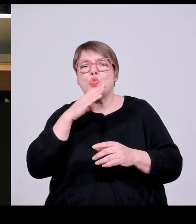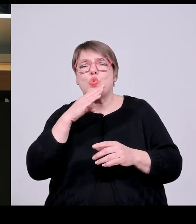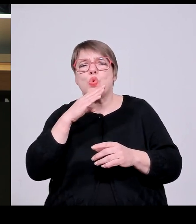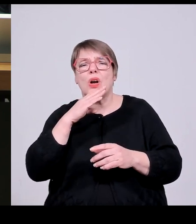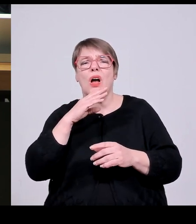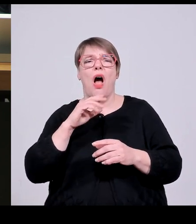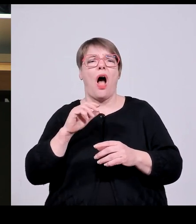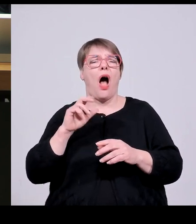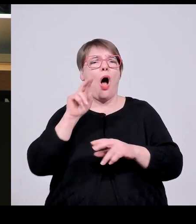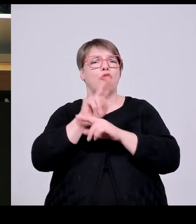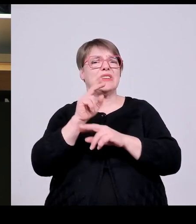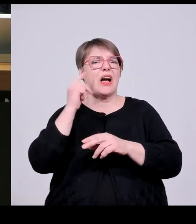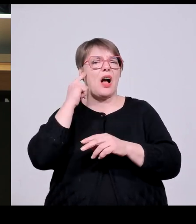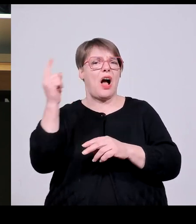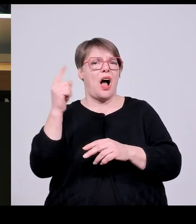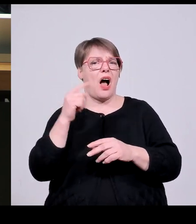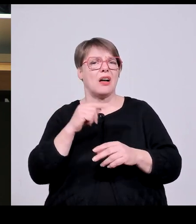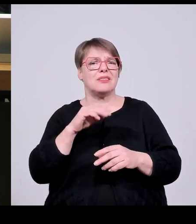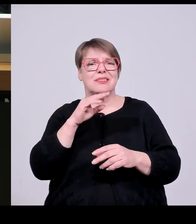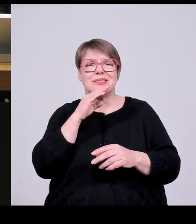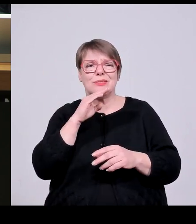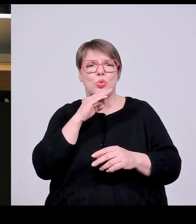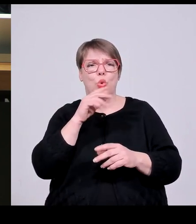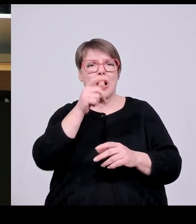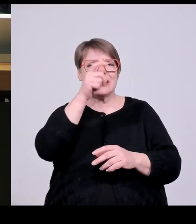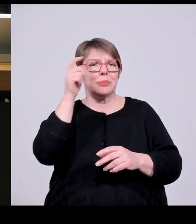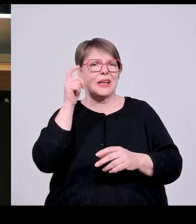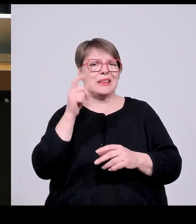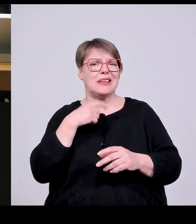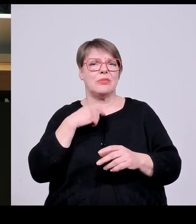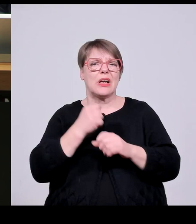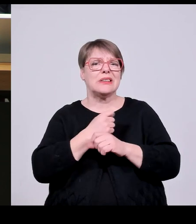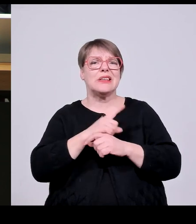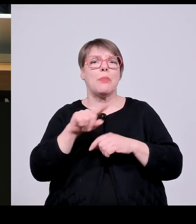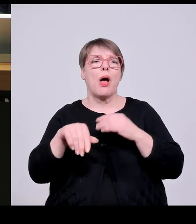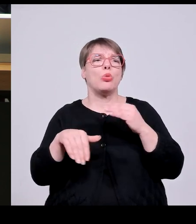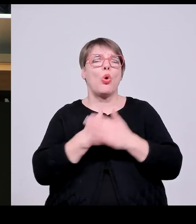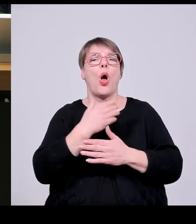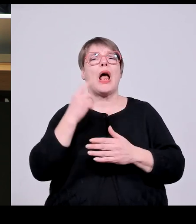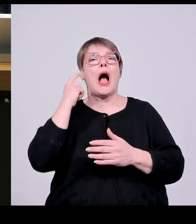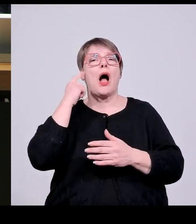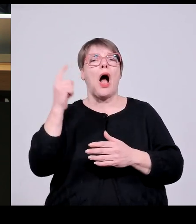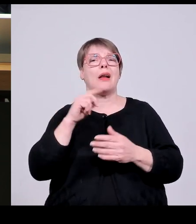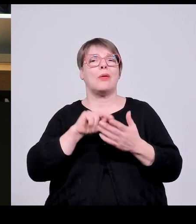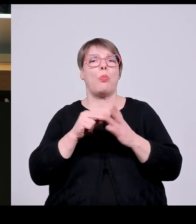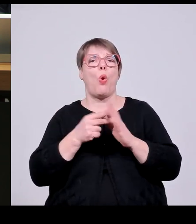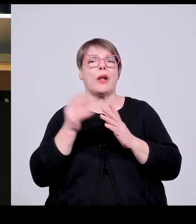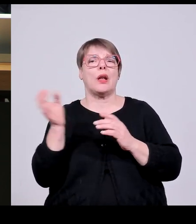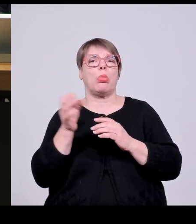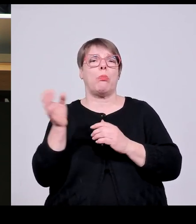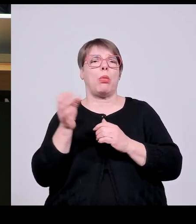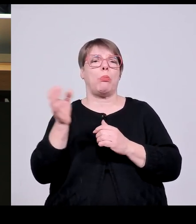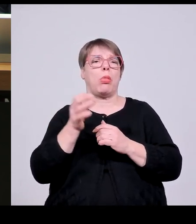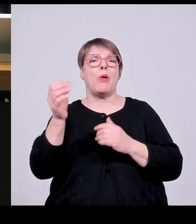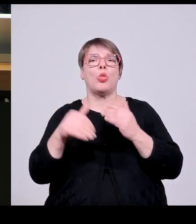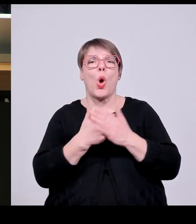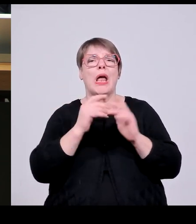in Schieflage raten sind, in dem sie gleichzeitig neue Schulden aufnehmen sollten, die Mieten senken sollten, Neubau finanzieren sollten, alle andere Dinge, die sie ins Stammbuch